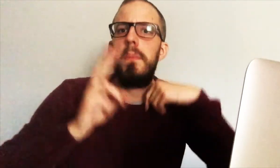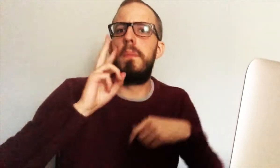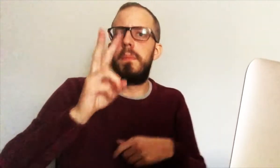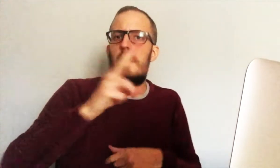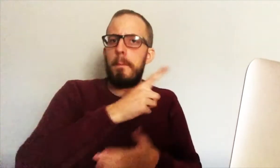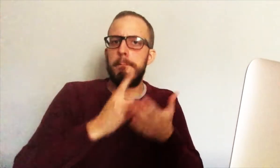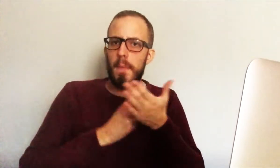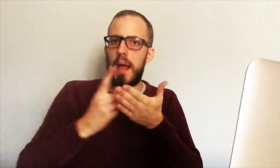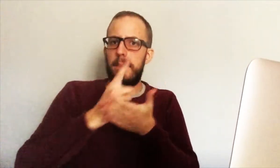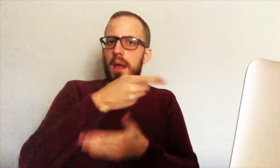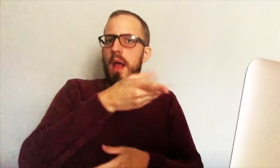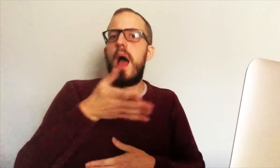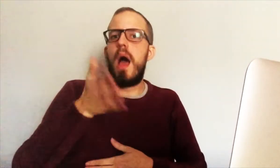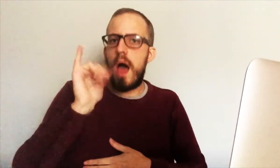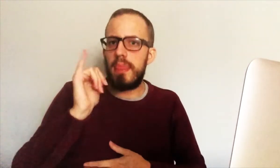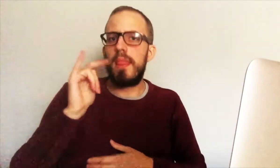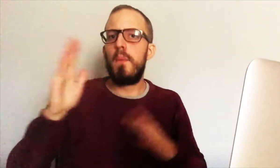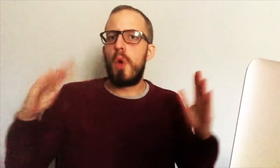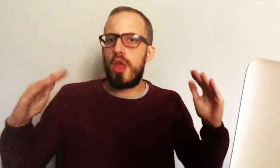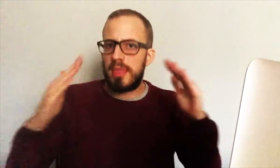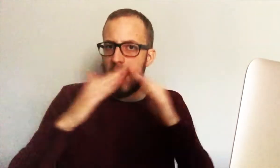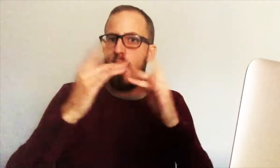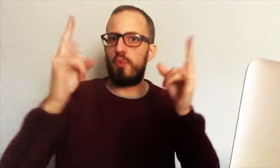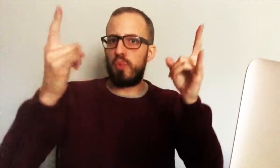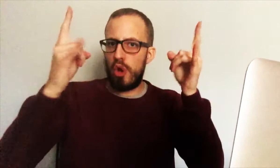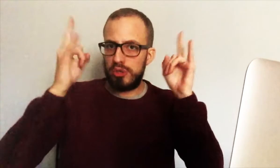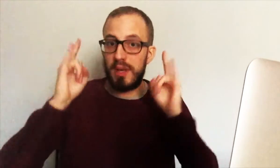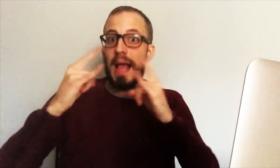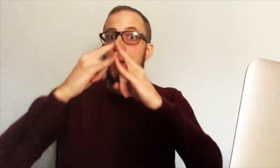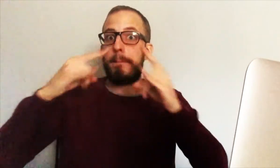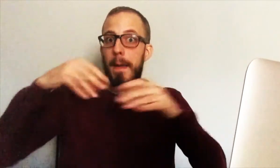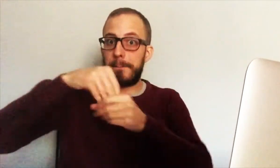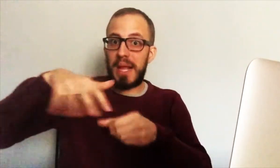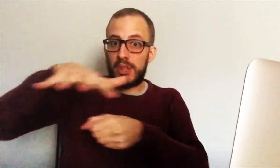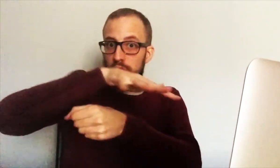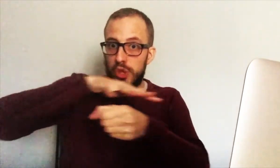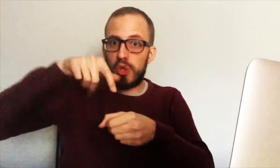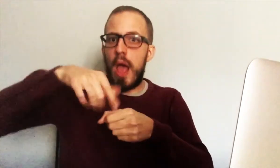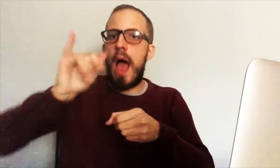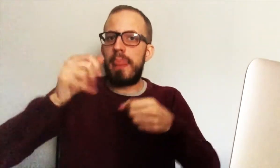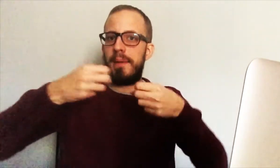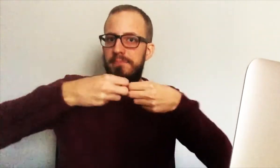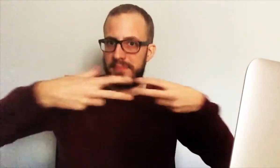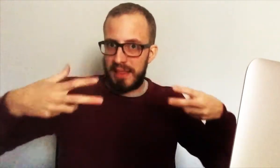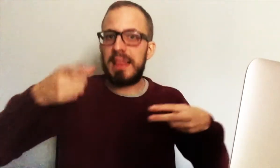Como podéis ver en el mapa, hay montaña, bosques... En el lugar del campamento hay piscina e